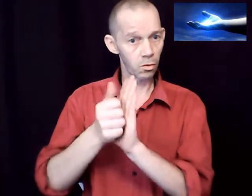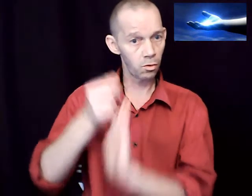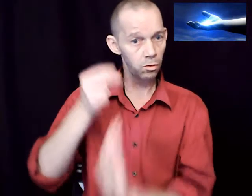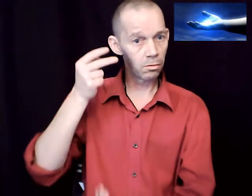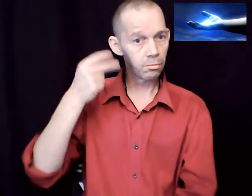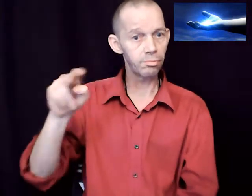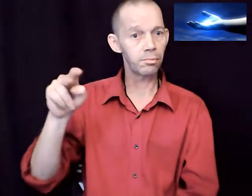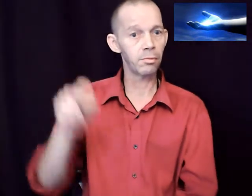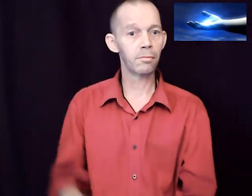C'est son rôle.